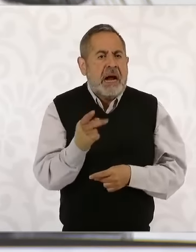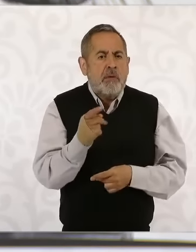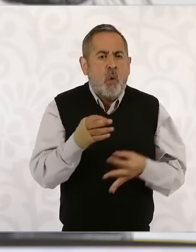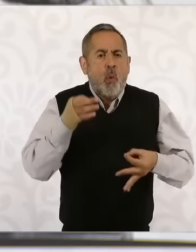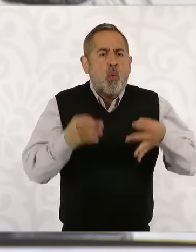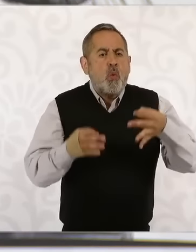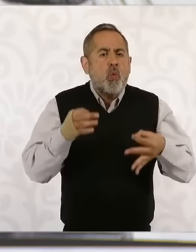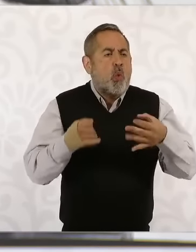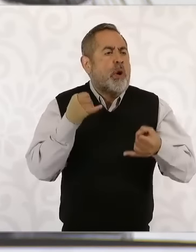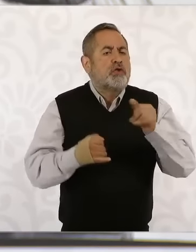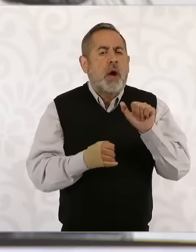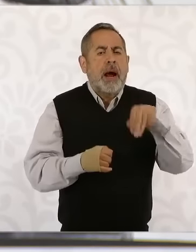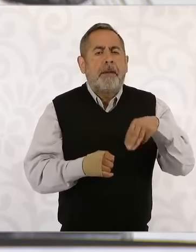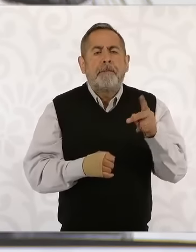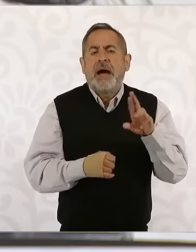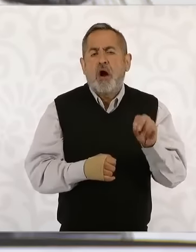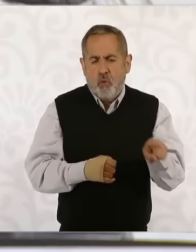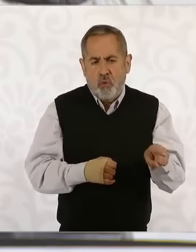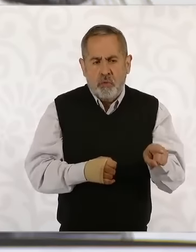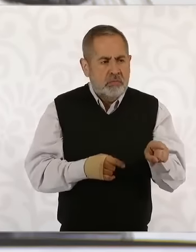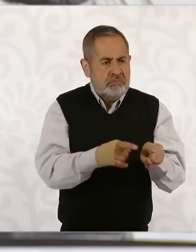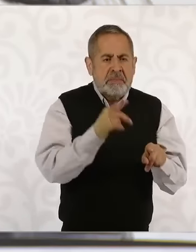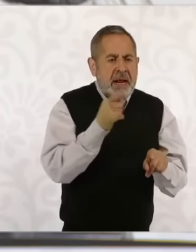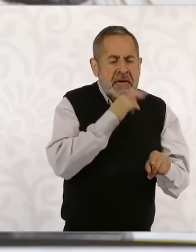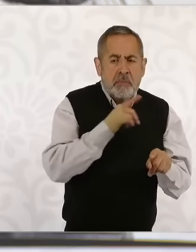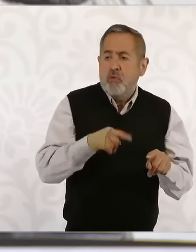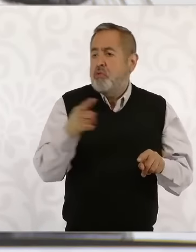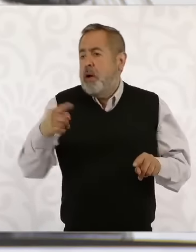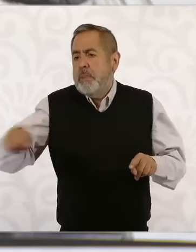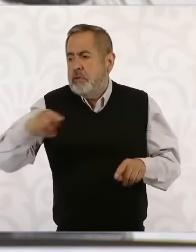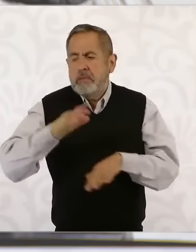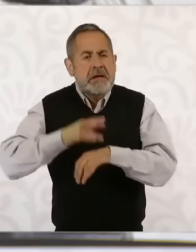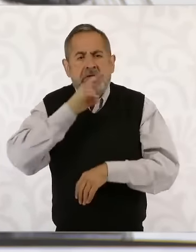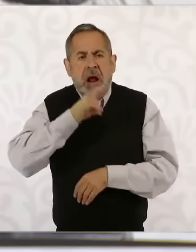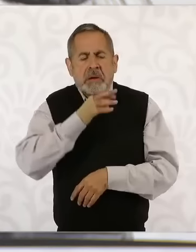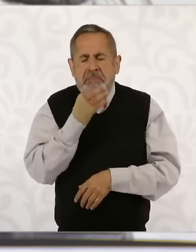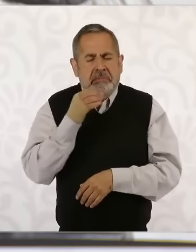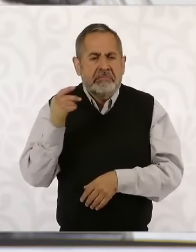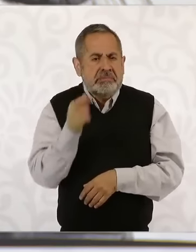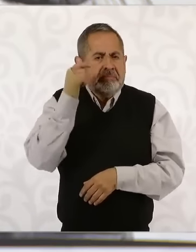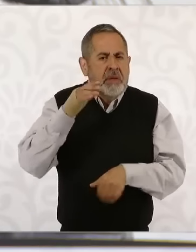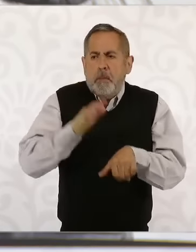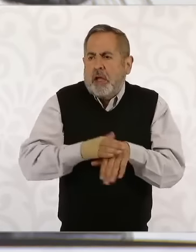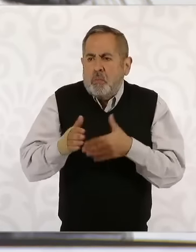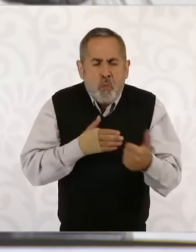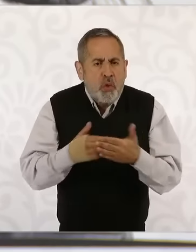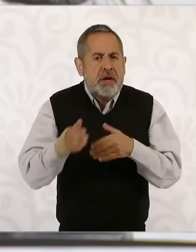de la federación como a los justiciables. Va a ser una justicia más moderna, más cercana,